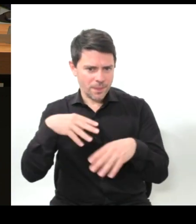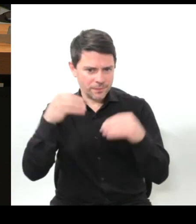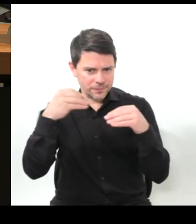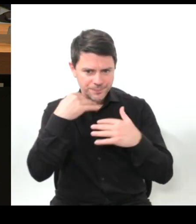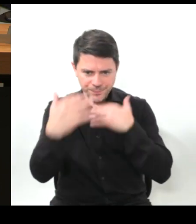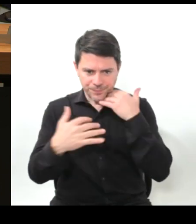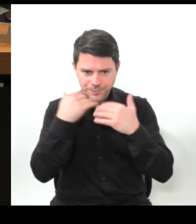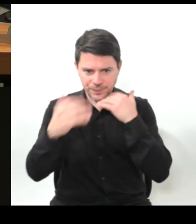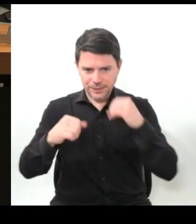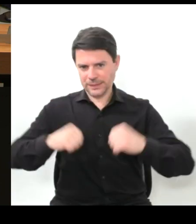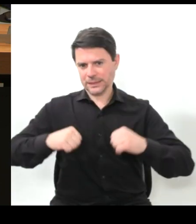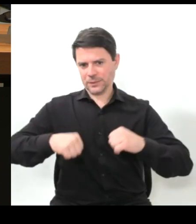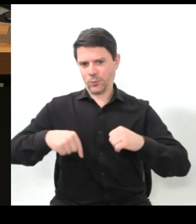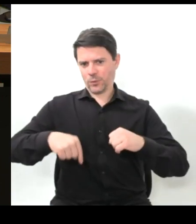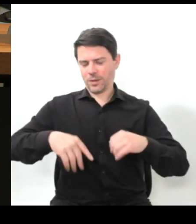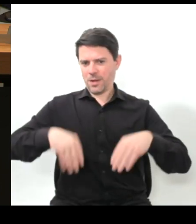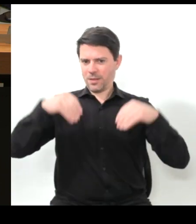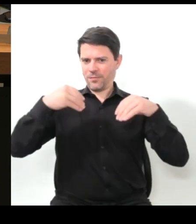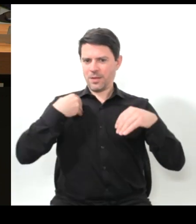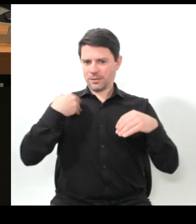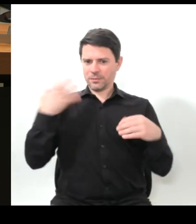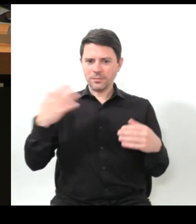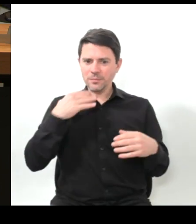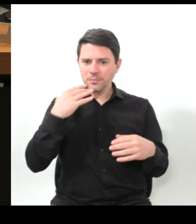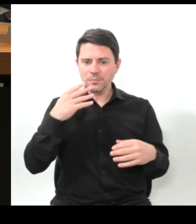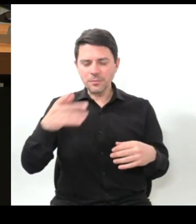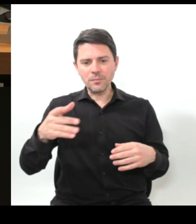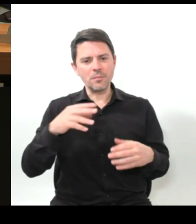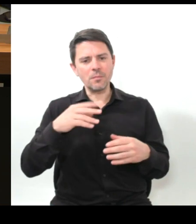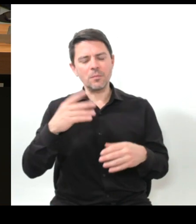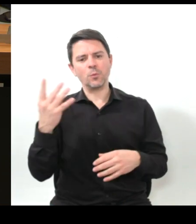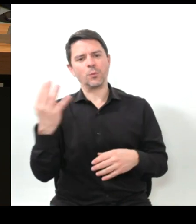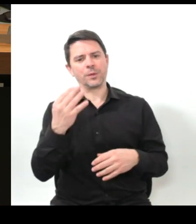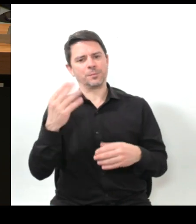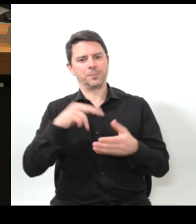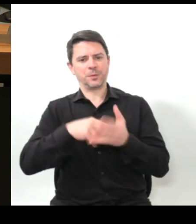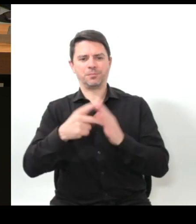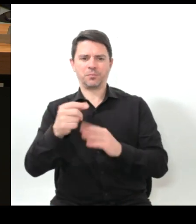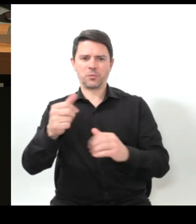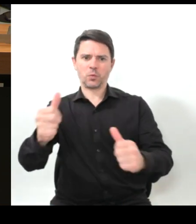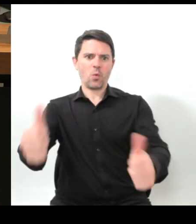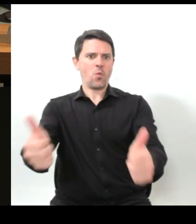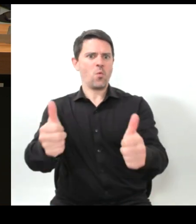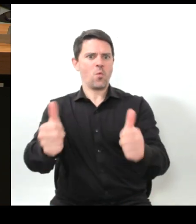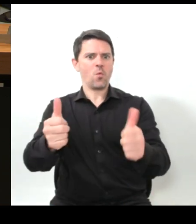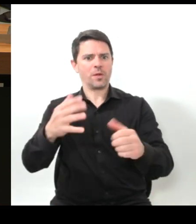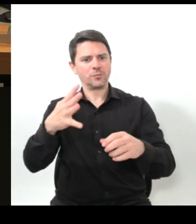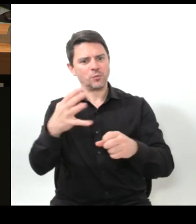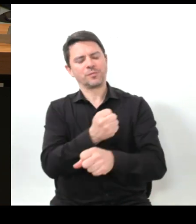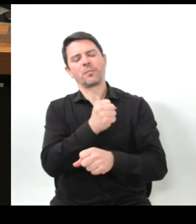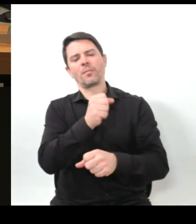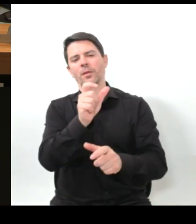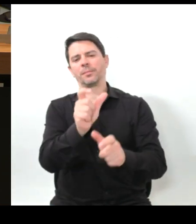Dabei hat das auch von den Grünen geführte Haus nicht geschafft hier überhaupt gut zu regieren